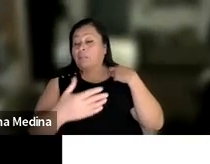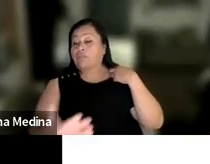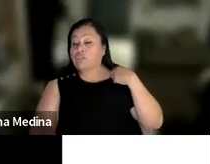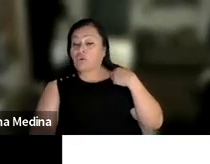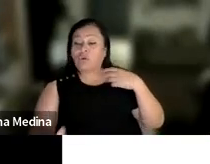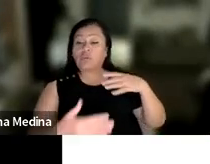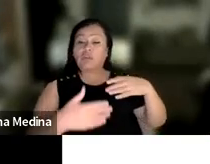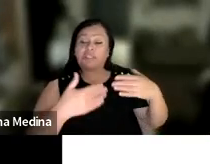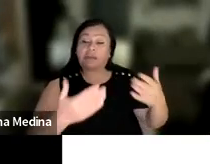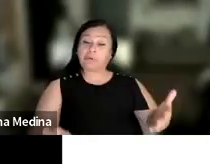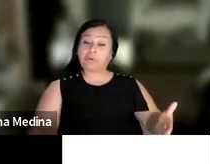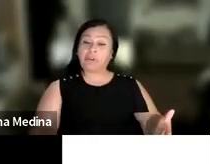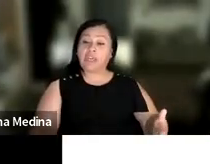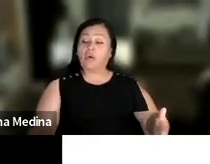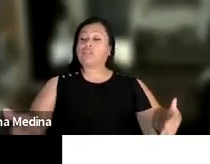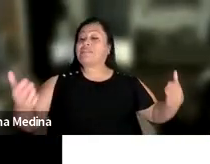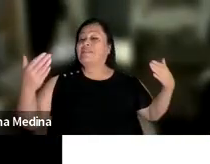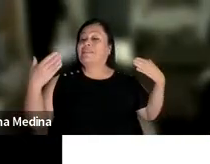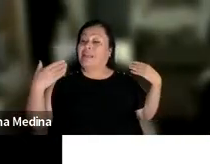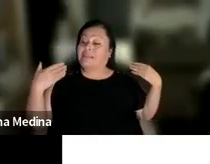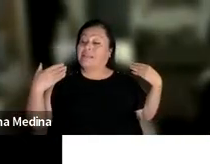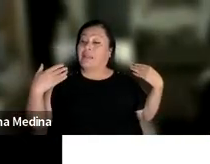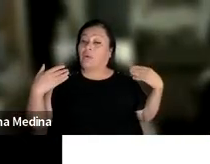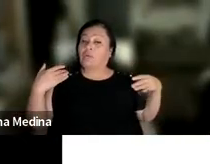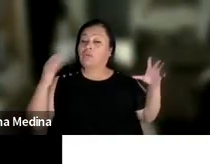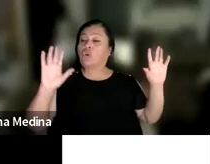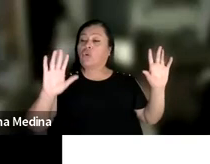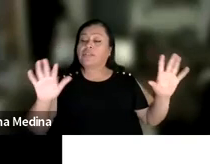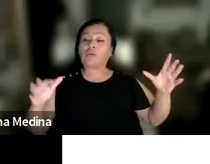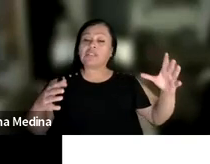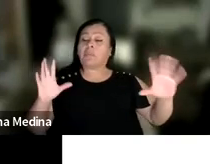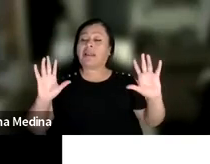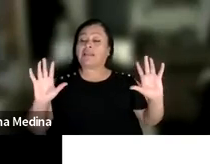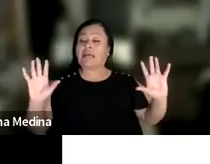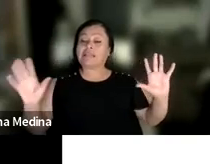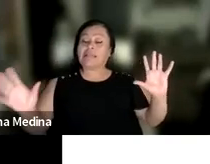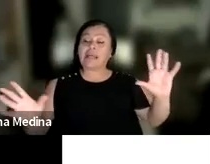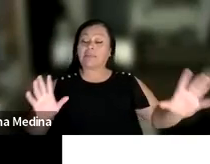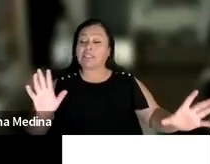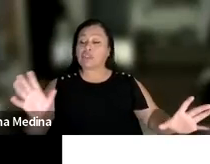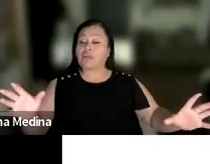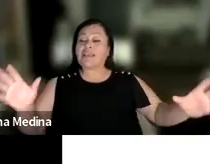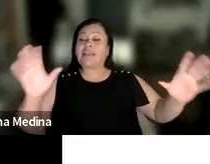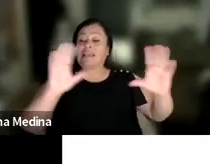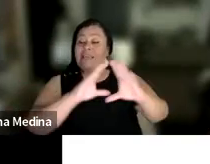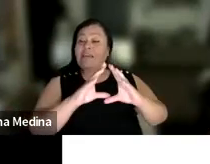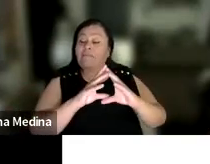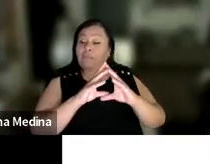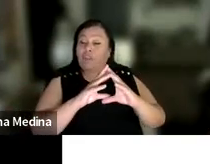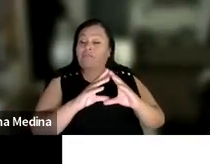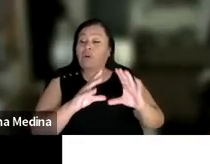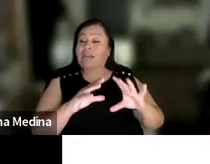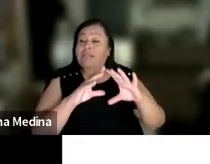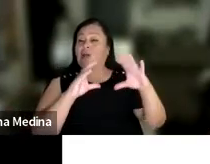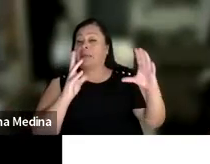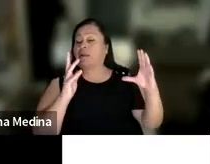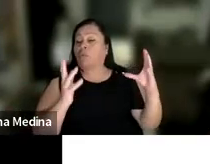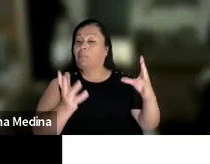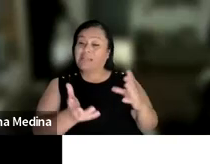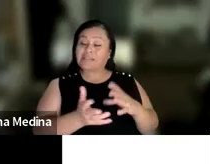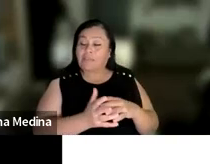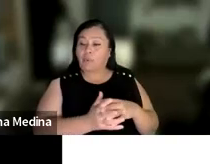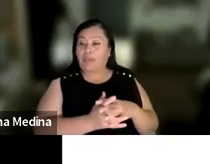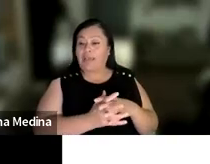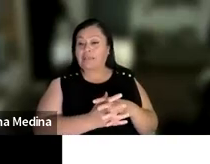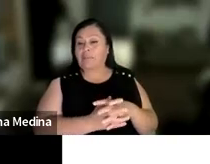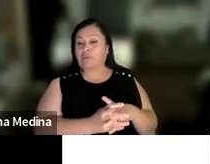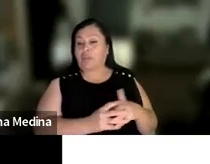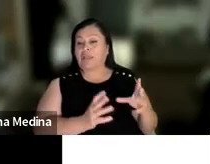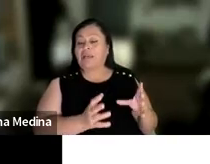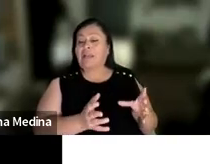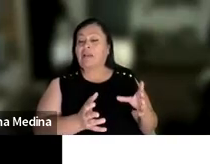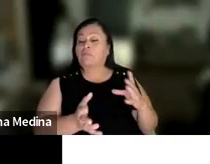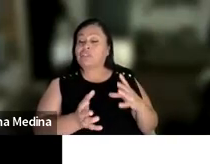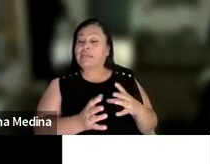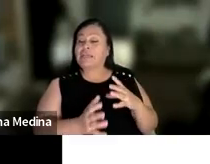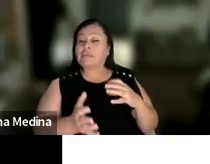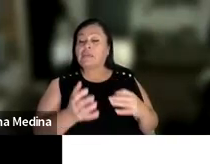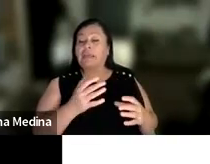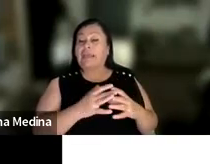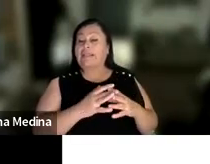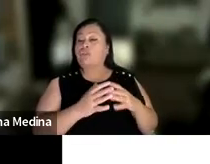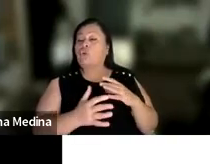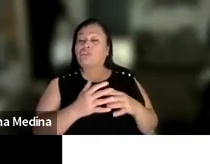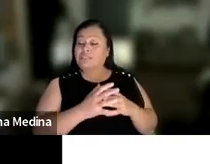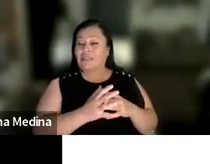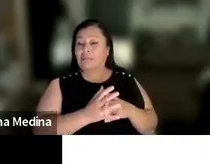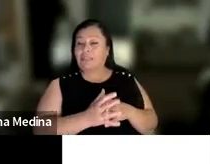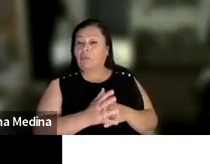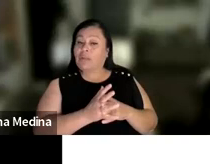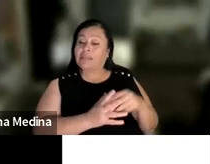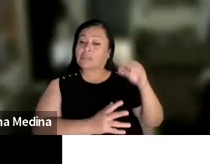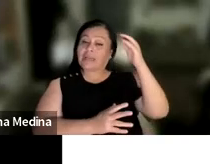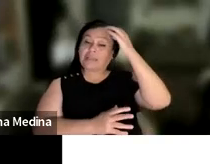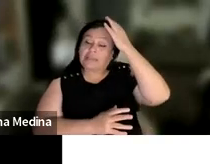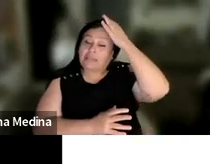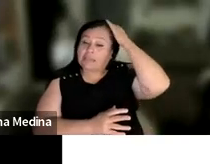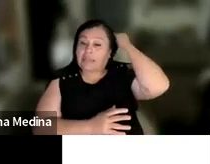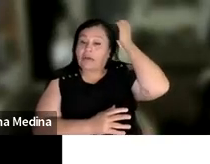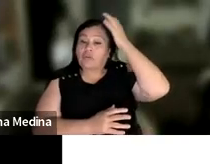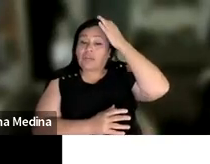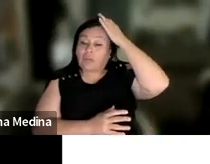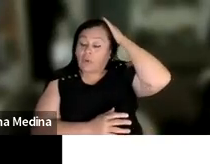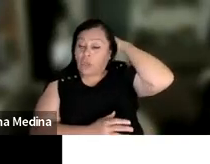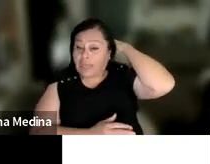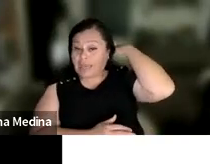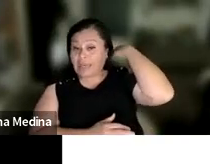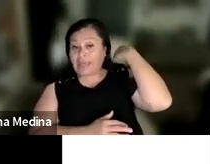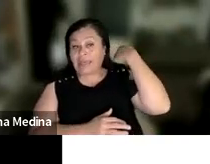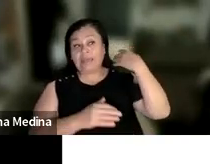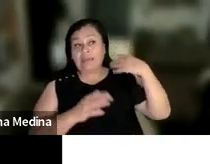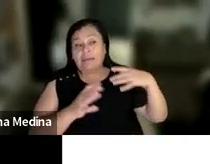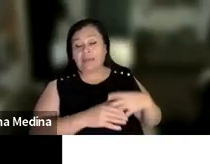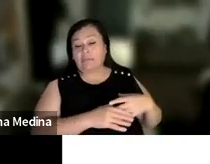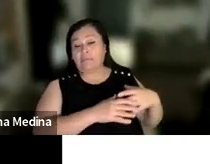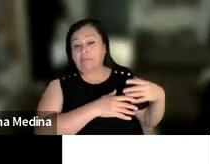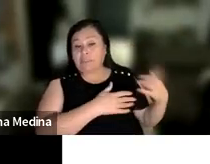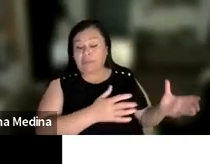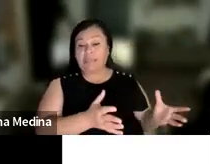Todo eso es para hacer adaptaciones y poder enfocarse a ver lo más que pueda esa persona. Claro, muchas de ellas no dicen verdad.